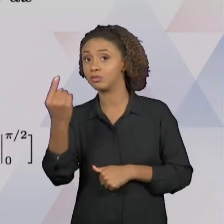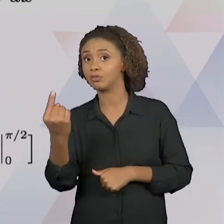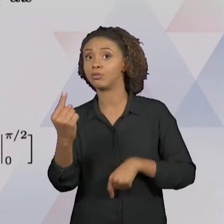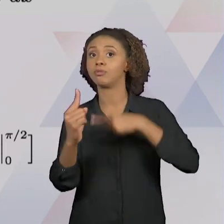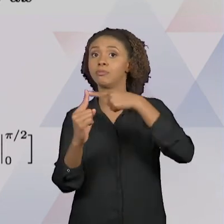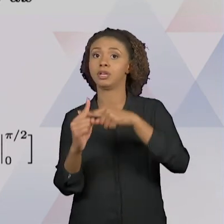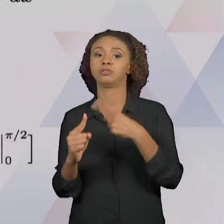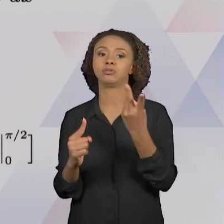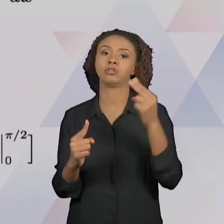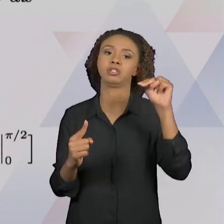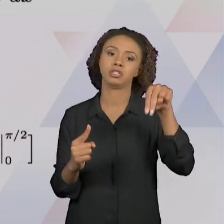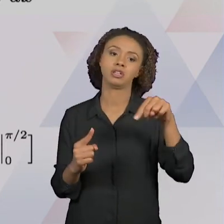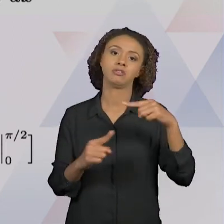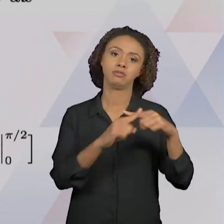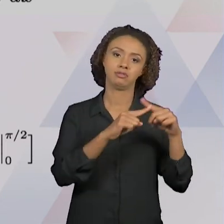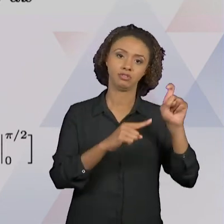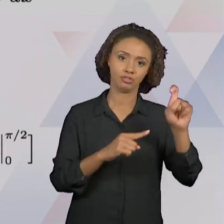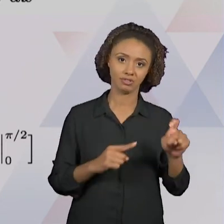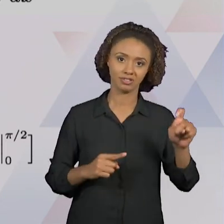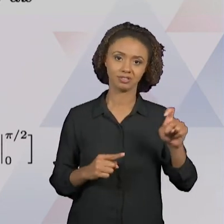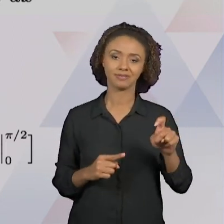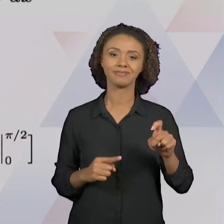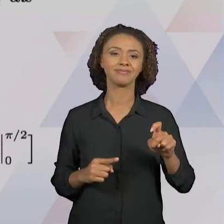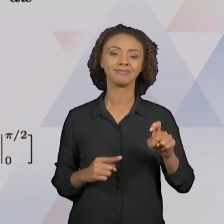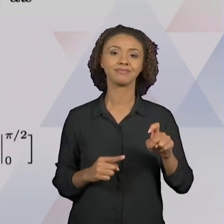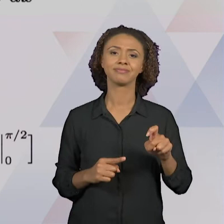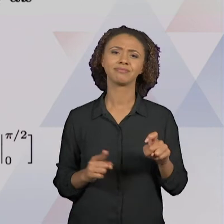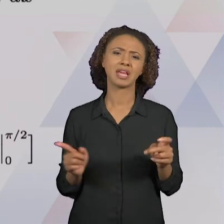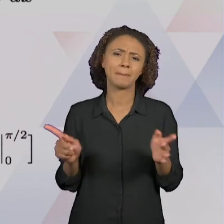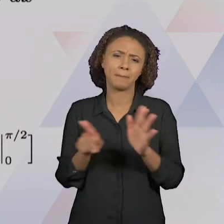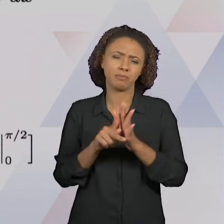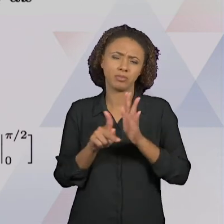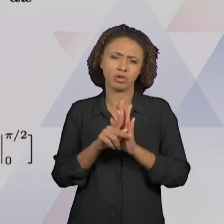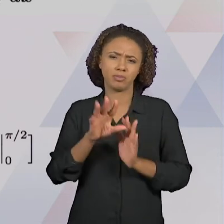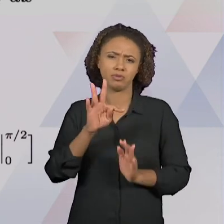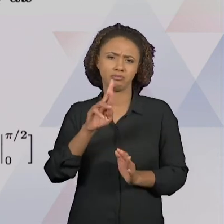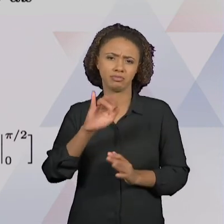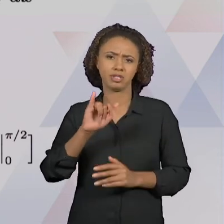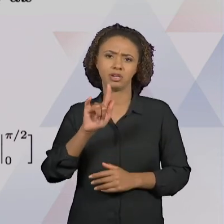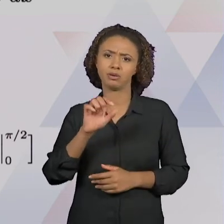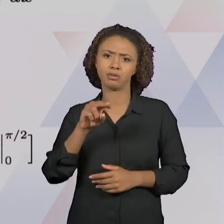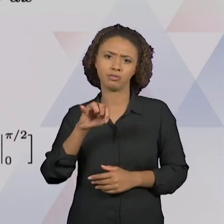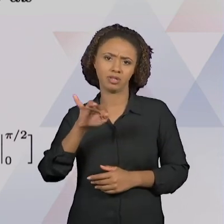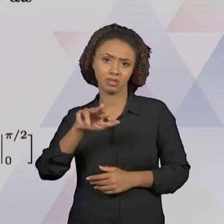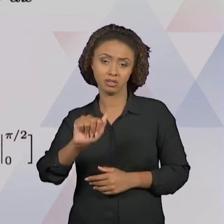ENTÃO É AQUELA SEPARAÇÃO TRIGONOMÉTRICA. E A INTEGRAL É FÁCIL DE SER FEITA, AMBAS SÃO MUITO